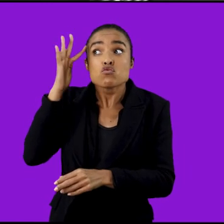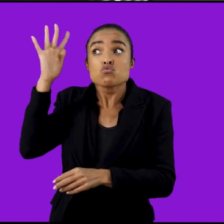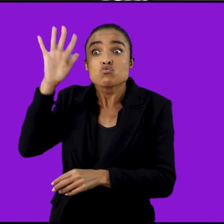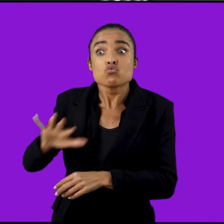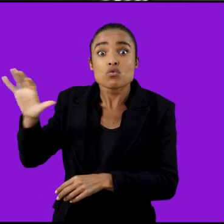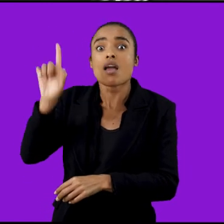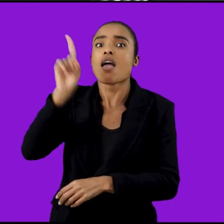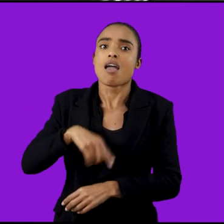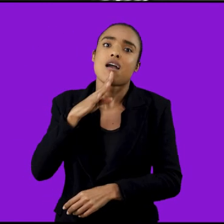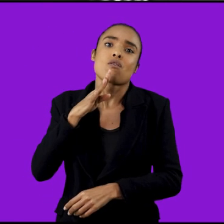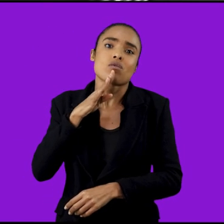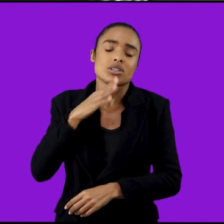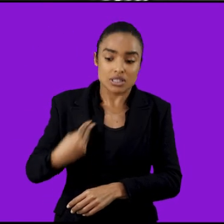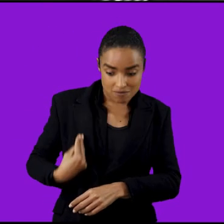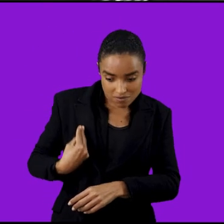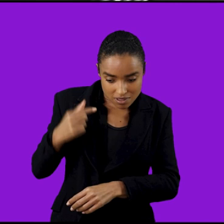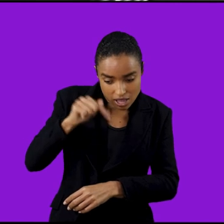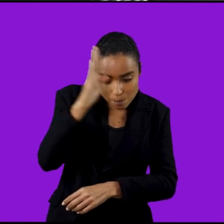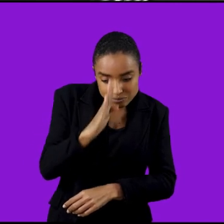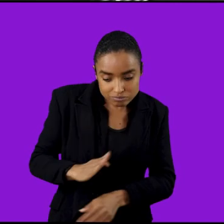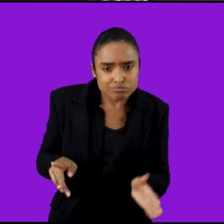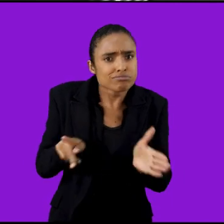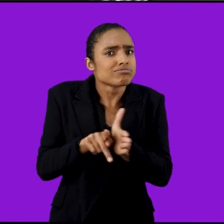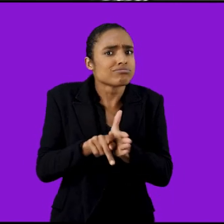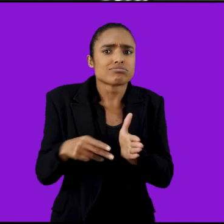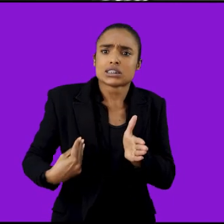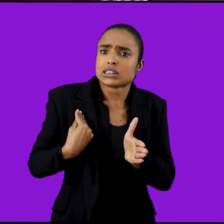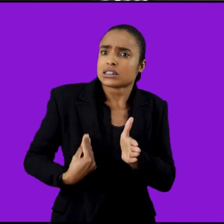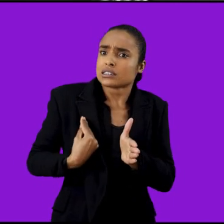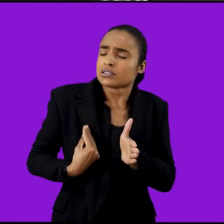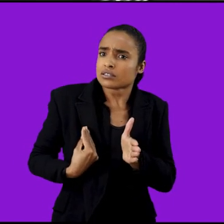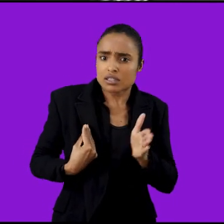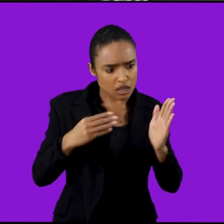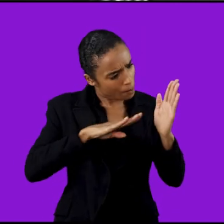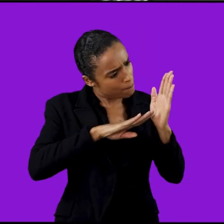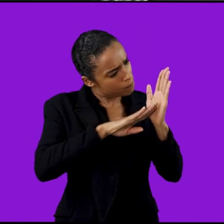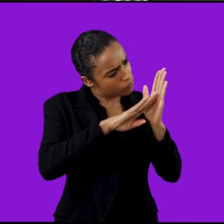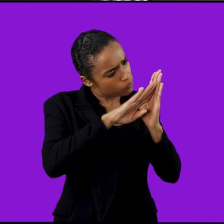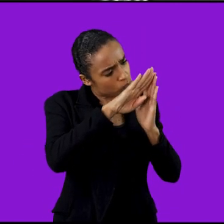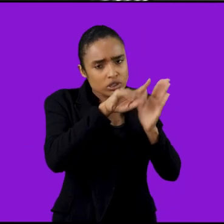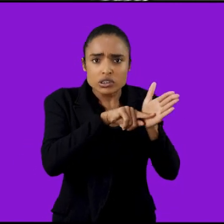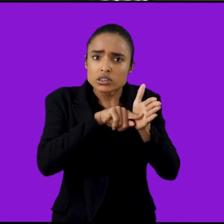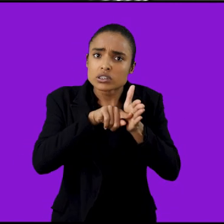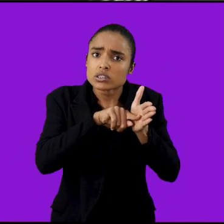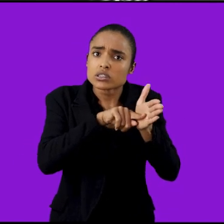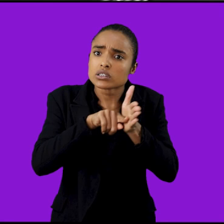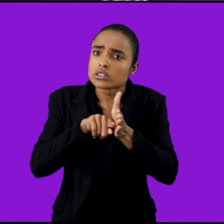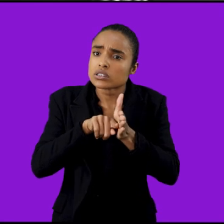país no qual eles vivem. É, esses dados eles surgem de uma forma muito poderosa. Eu